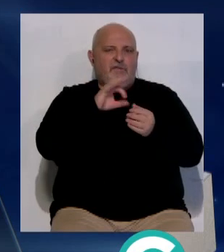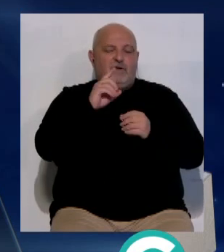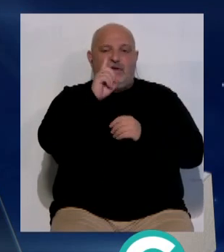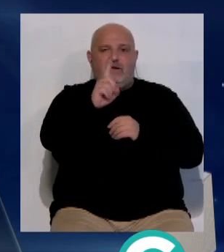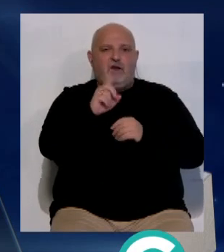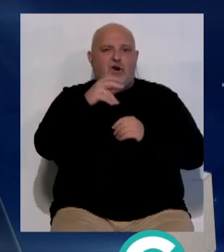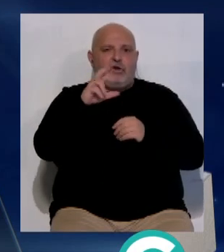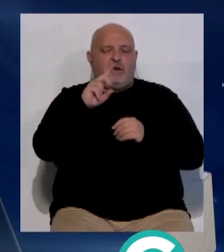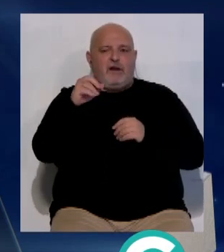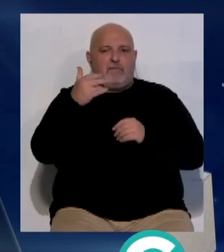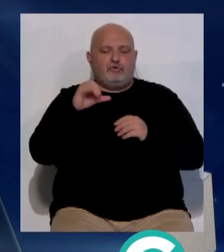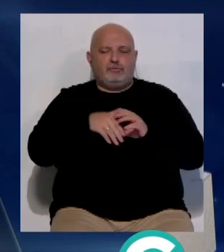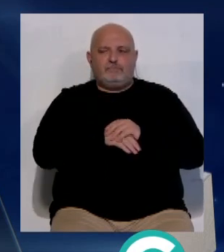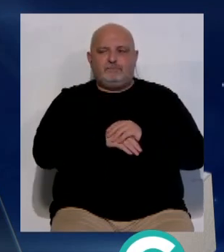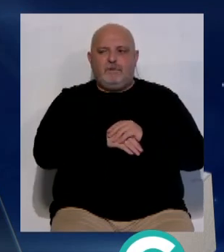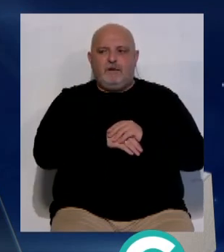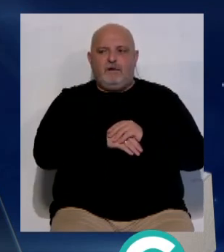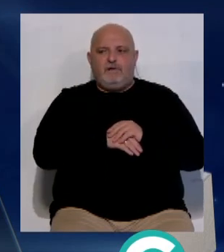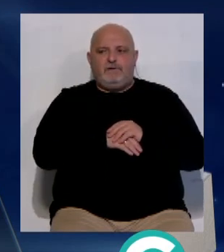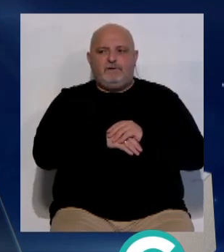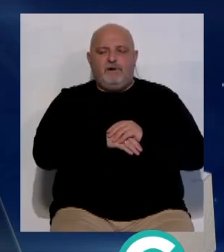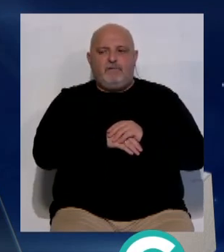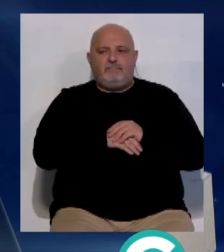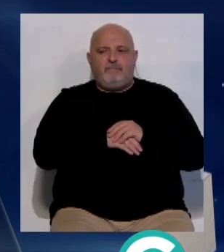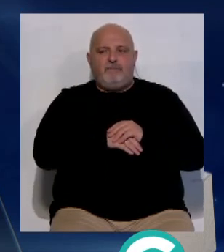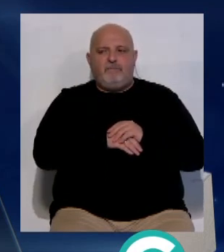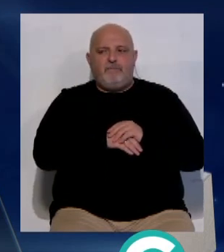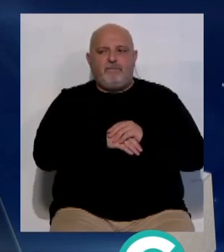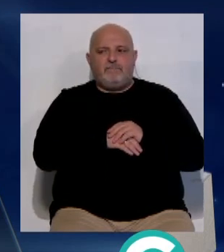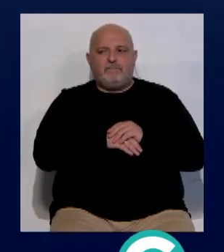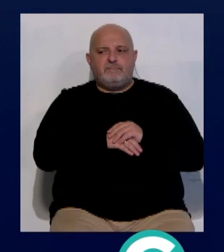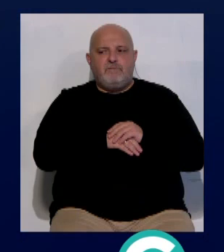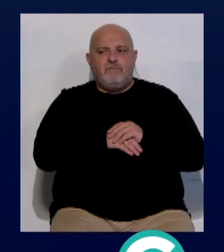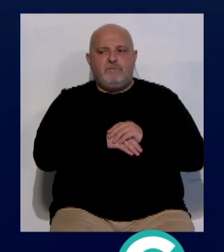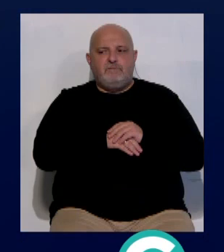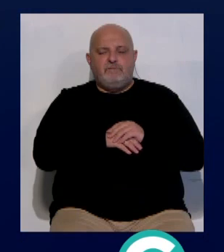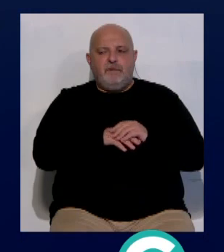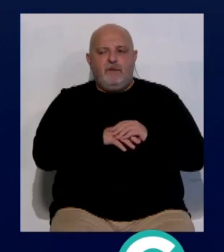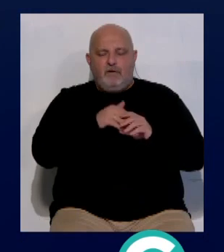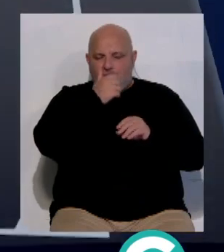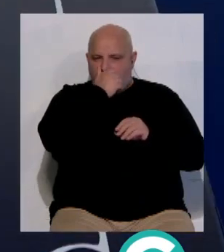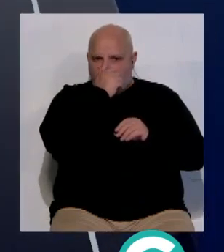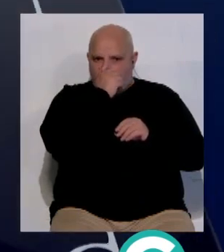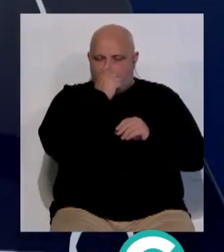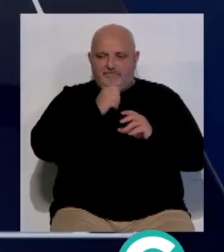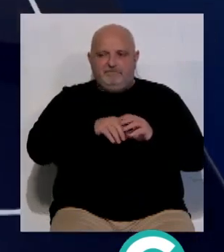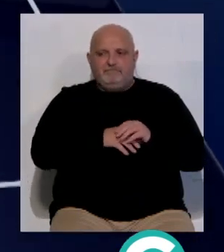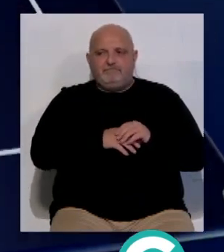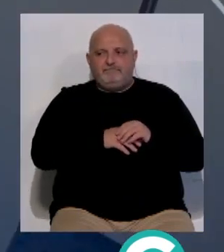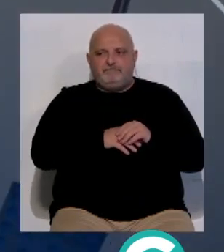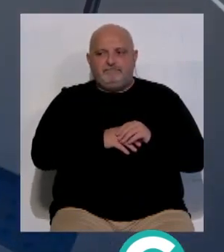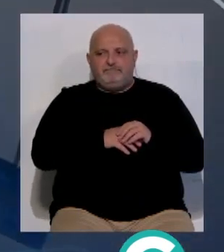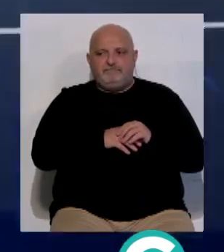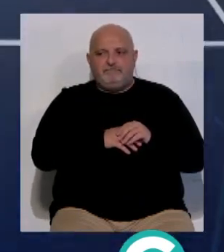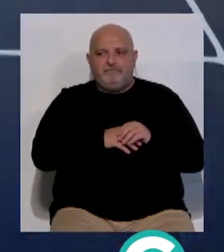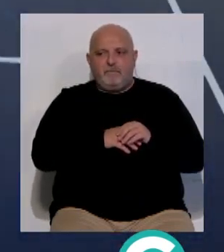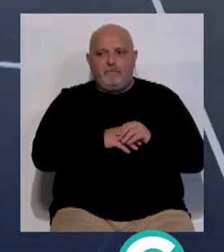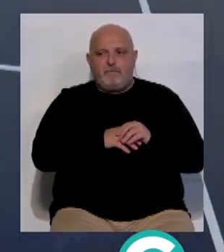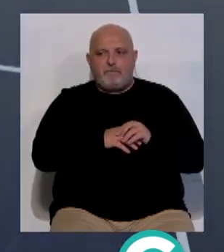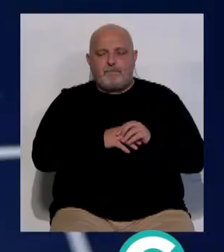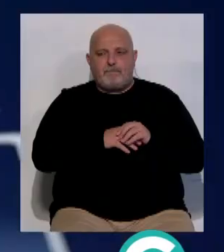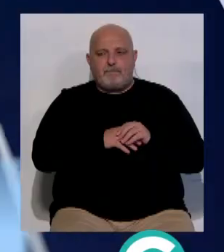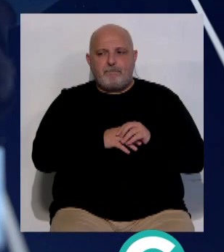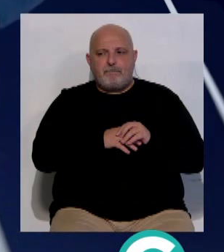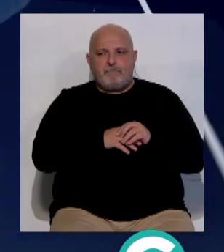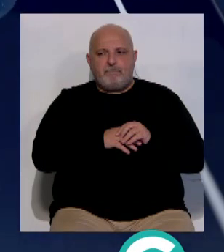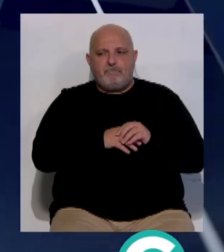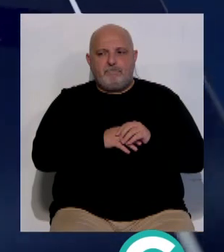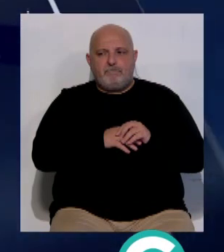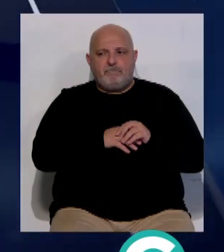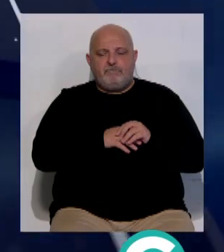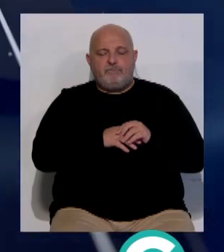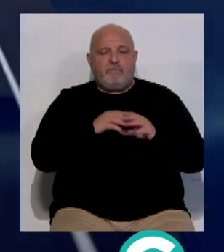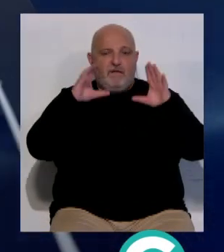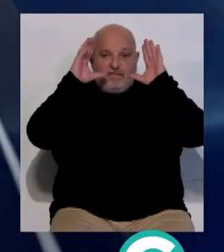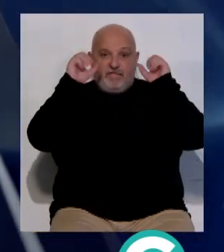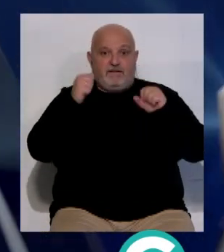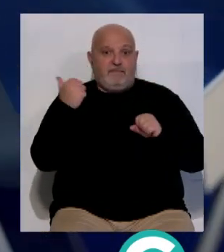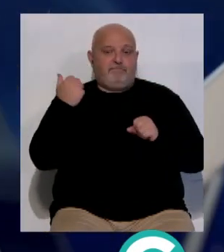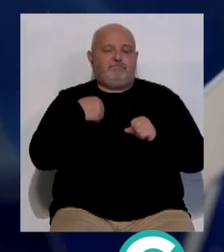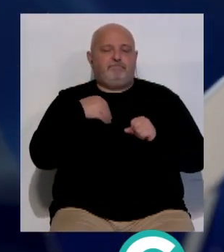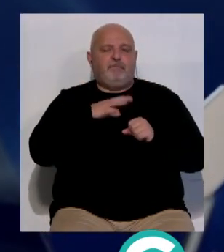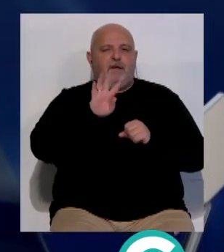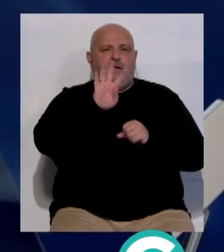Roger Martí con Cris [Música] Ramos [Música] por parte de Real Cruz elta viigo guit portería con